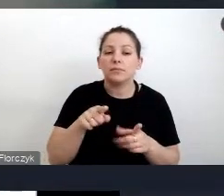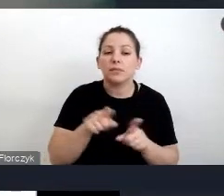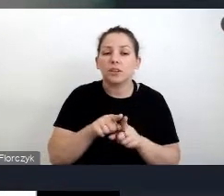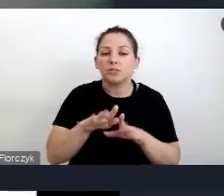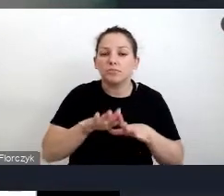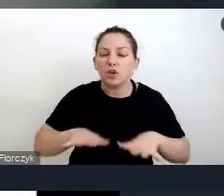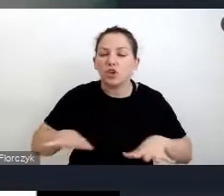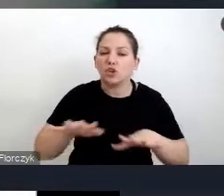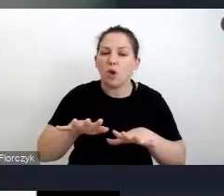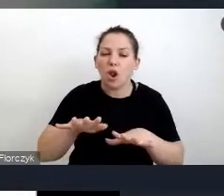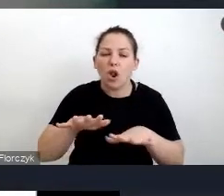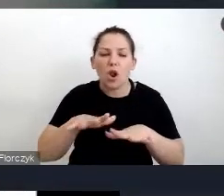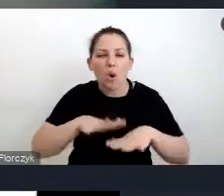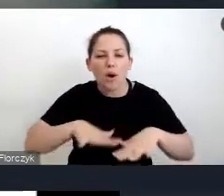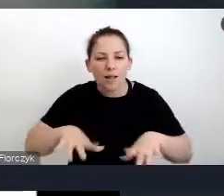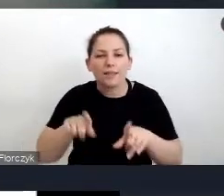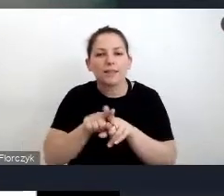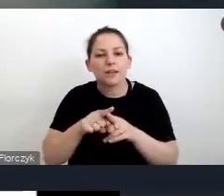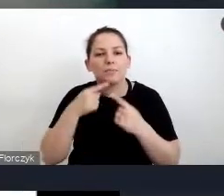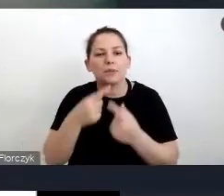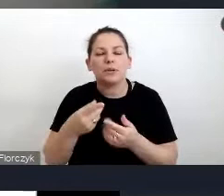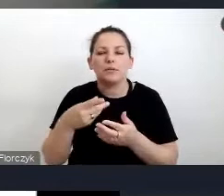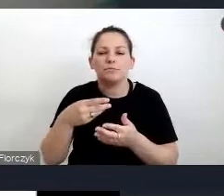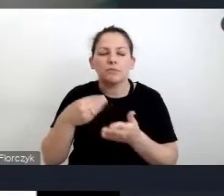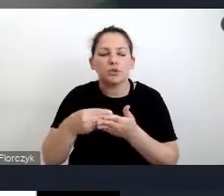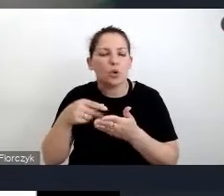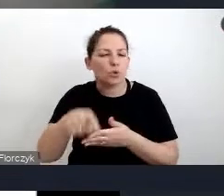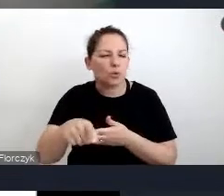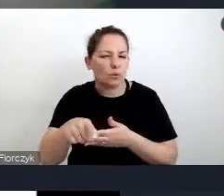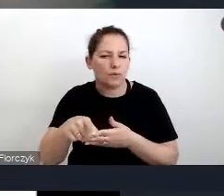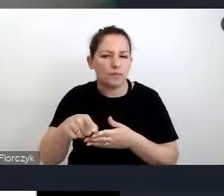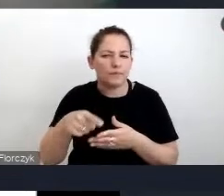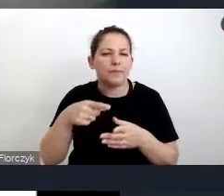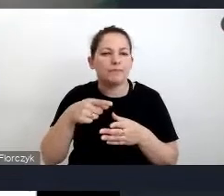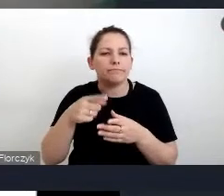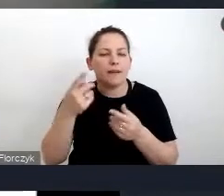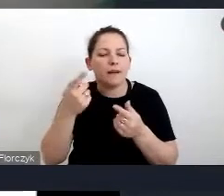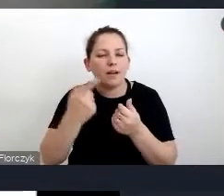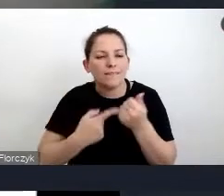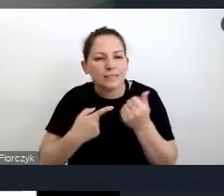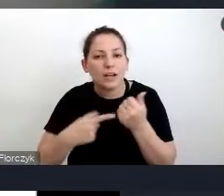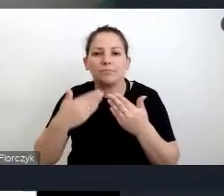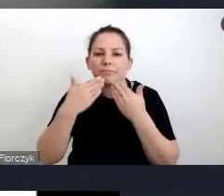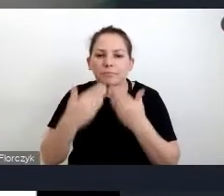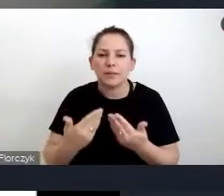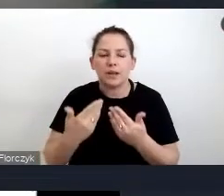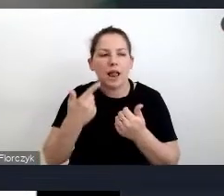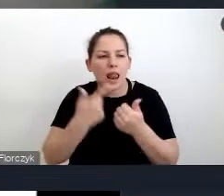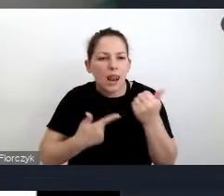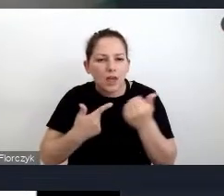a także z określaniem środków na realizację oraz wskaźników, które pozwolą mierzyć i monitorować postępy